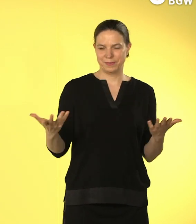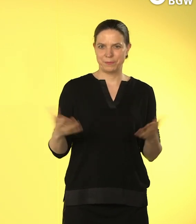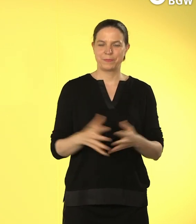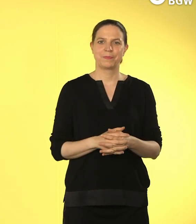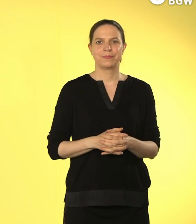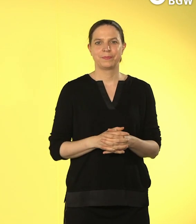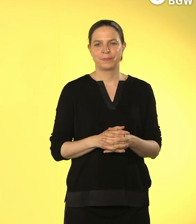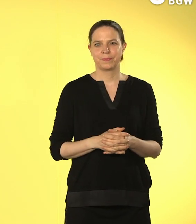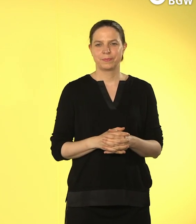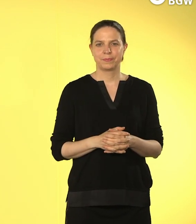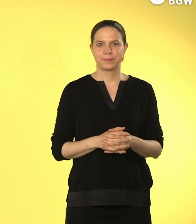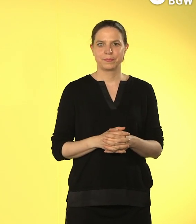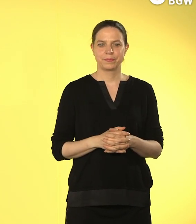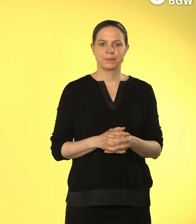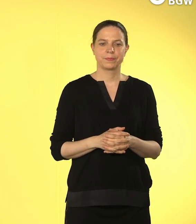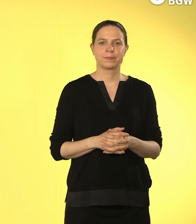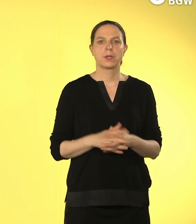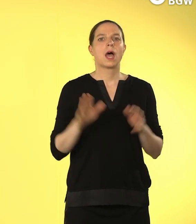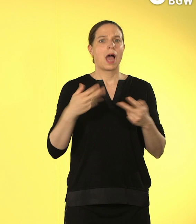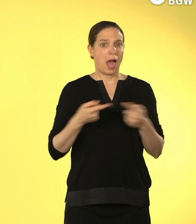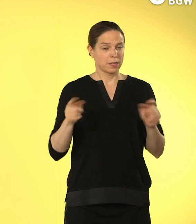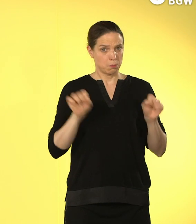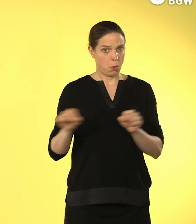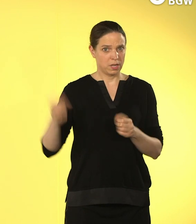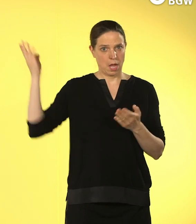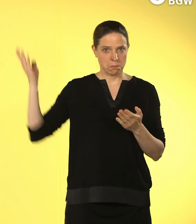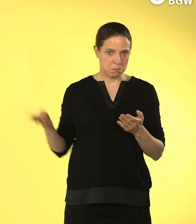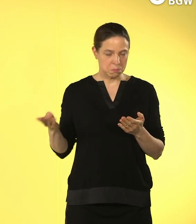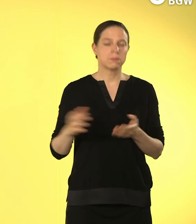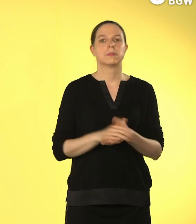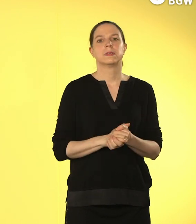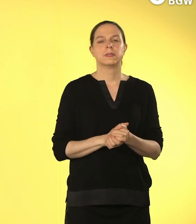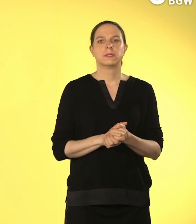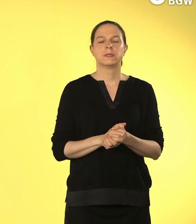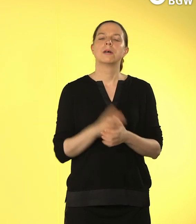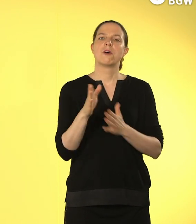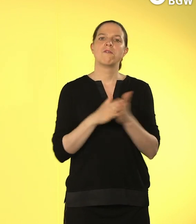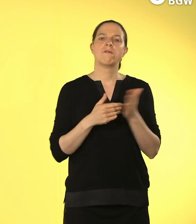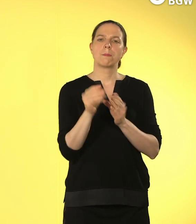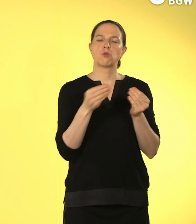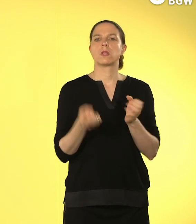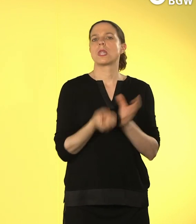Es gibt noch einen Naturfarbstoff, der aufgebracht wird.